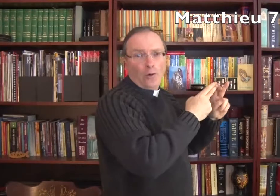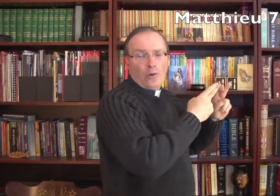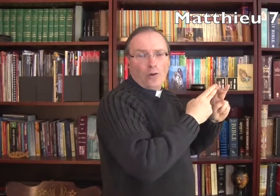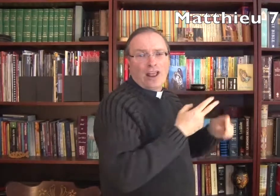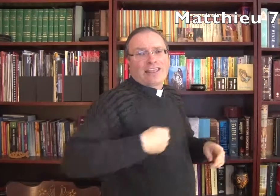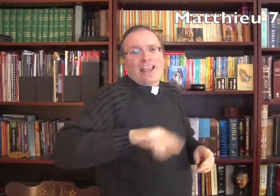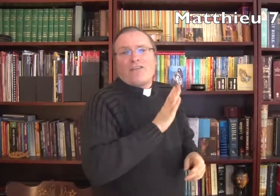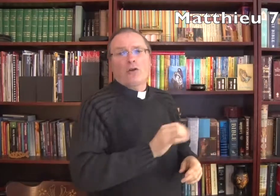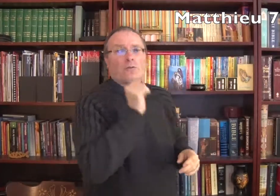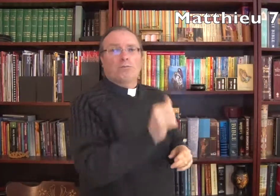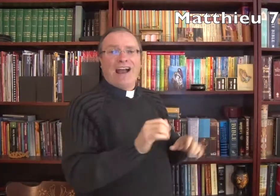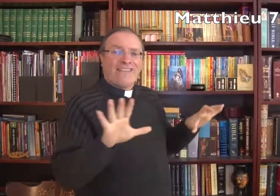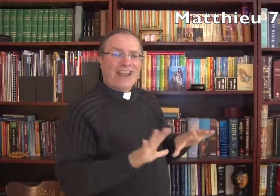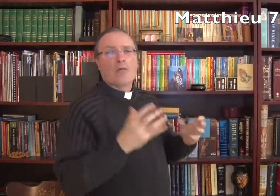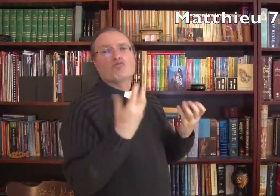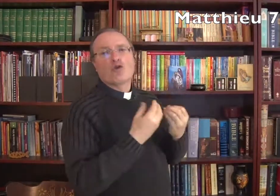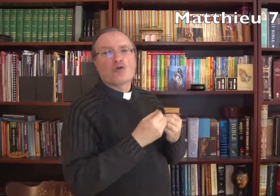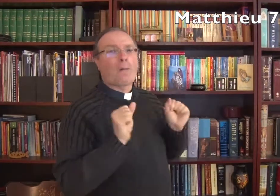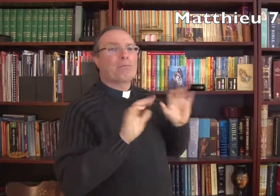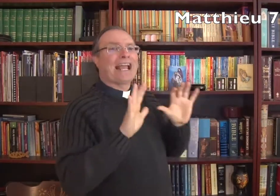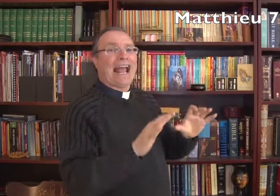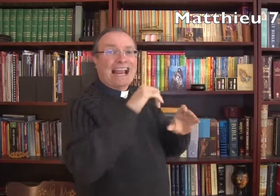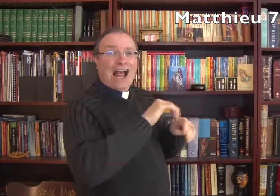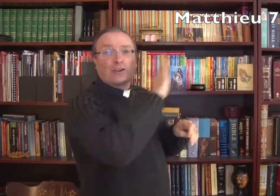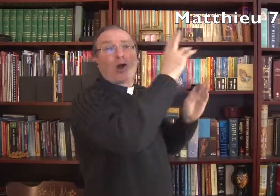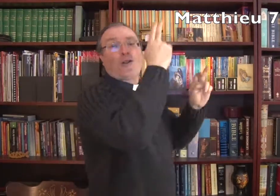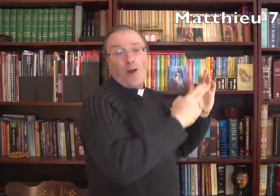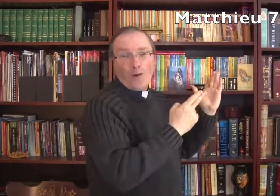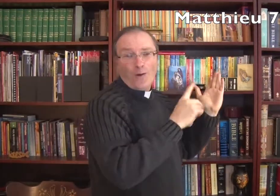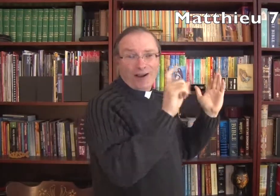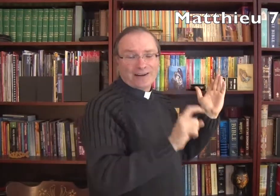N’avons-nous pas fait beaucoup de miracles en ton nom?’